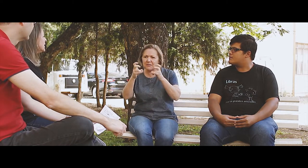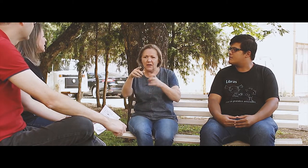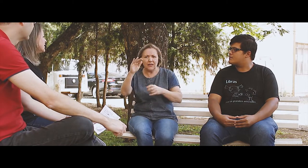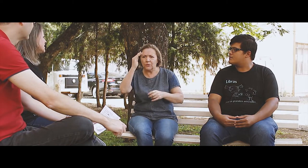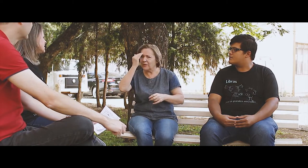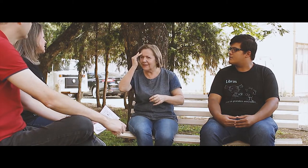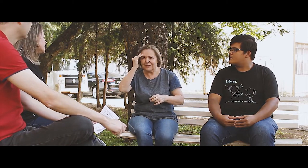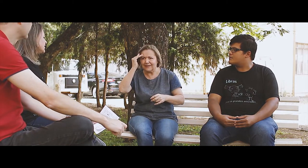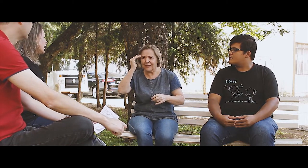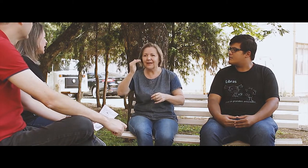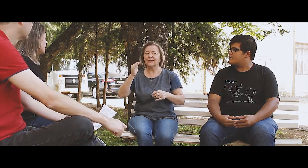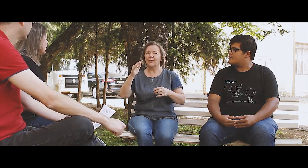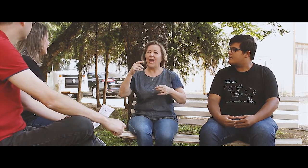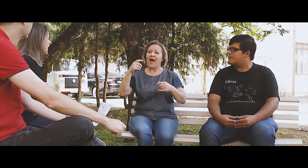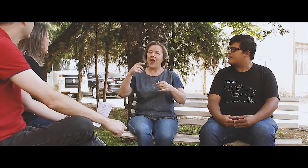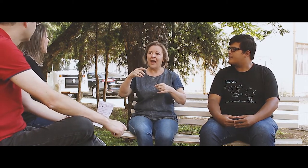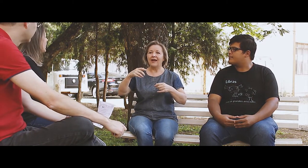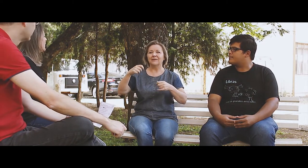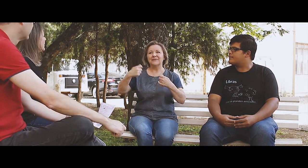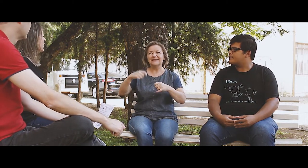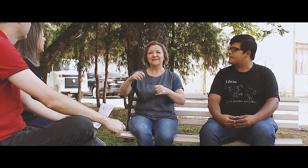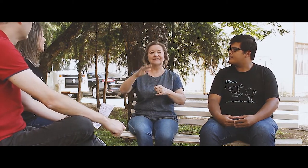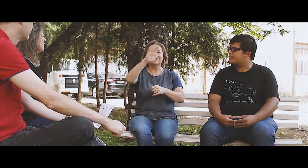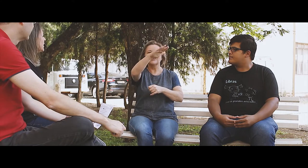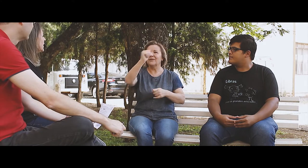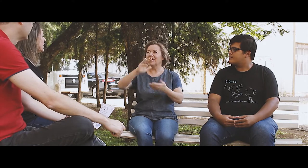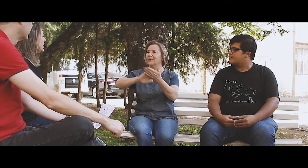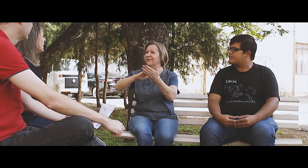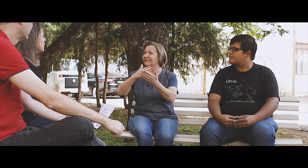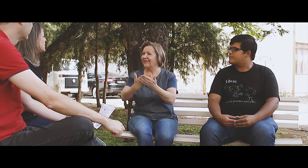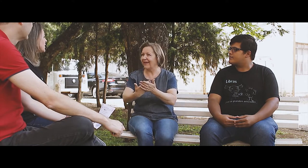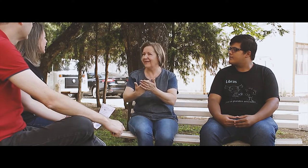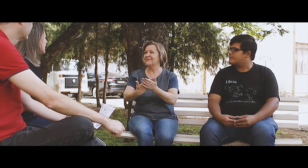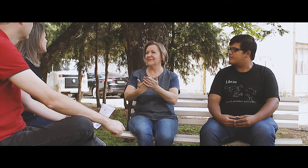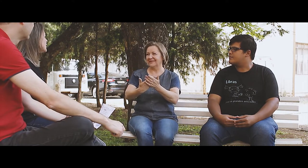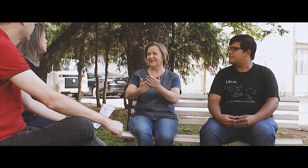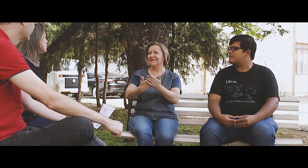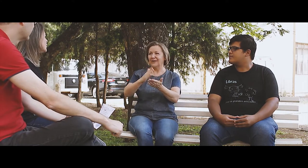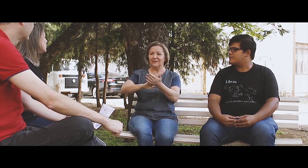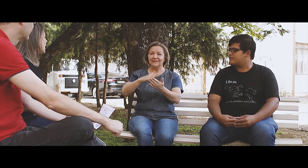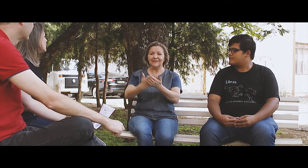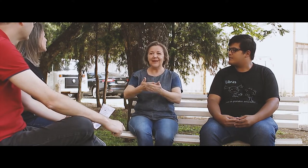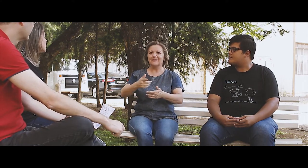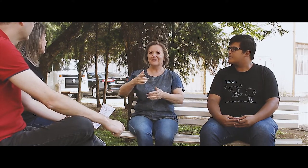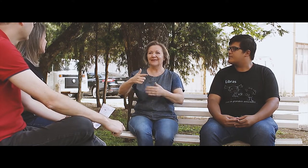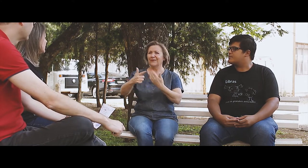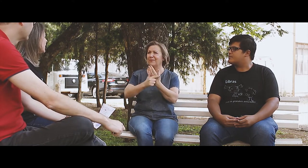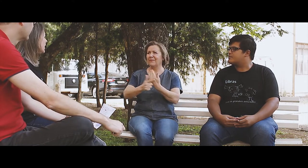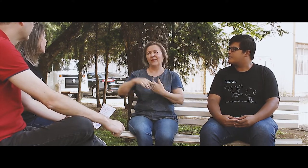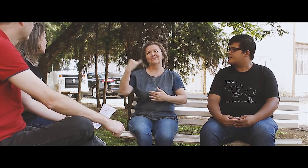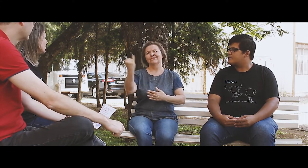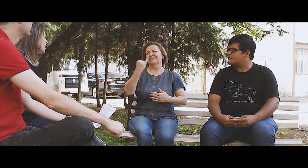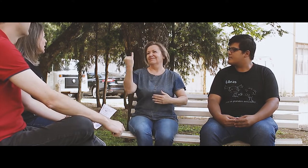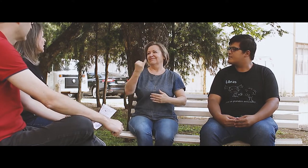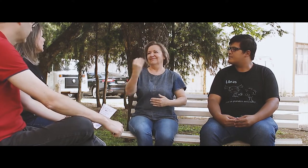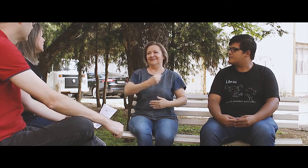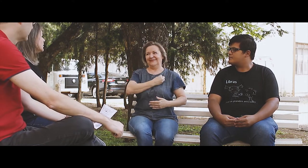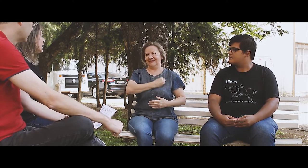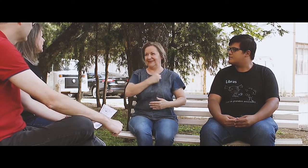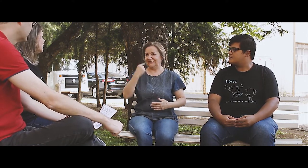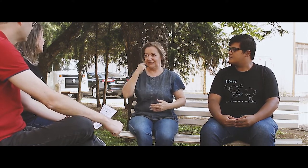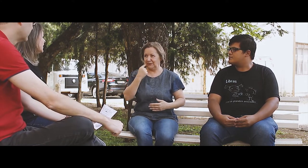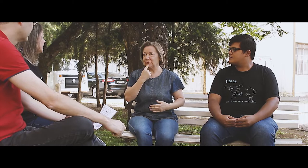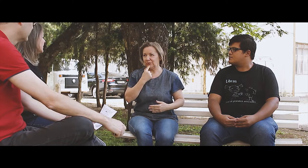deve-se falar devagar né... observar se o aluno está entendendo. Então ali na